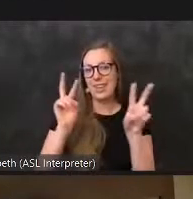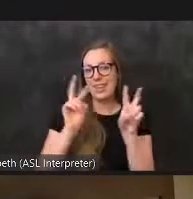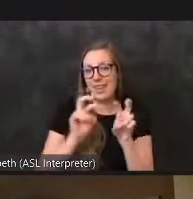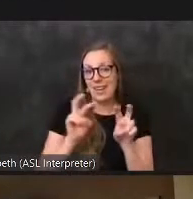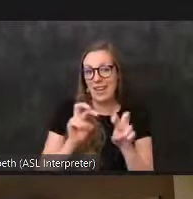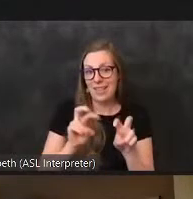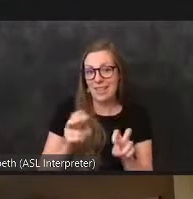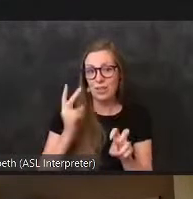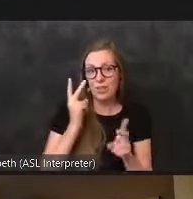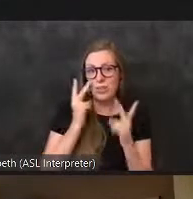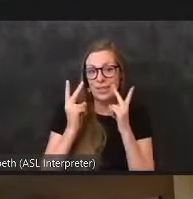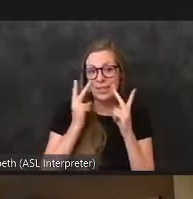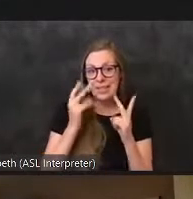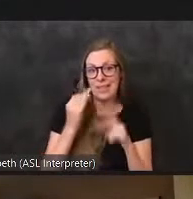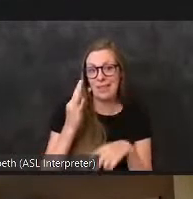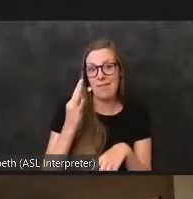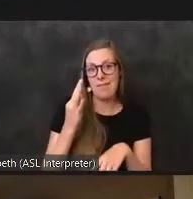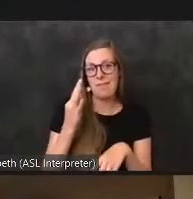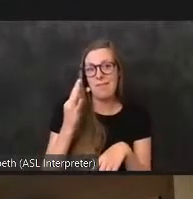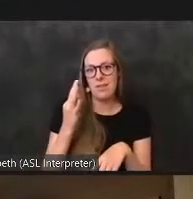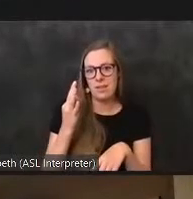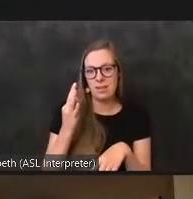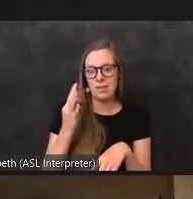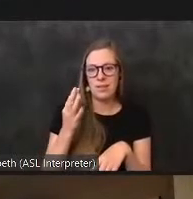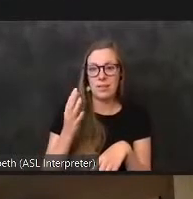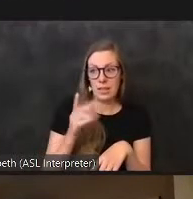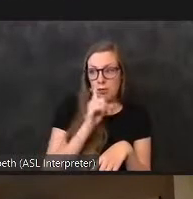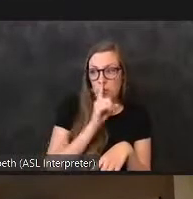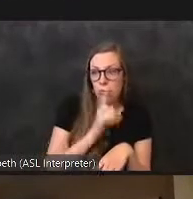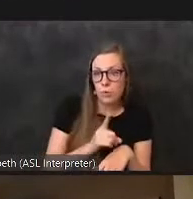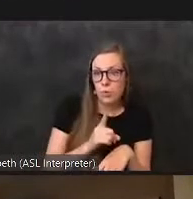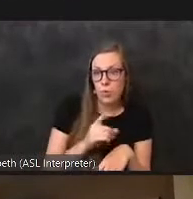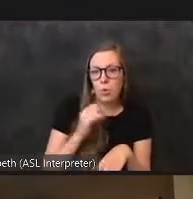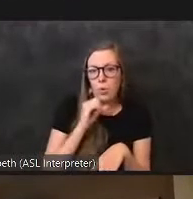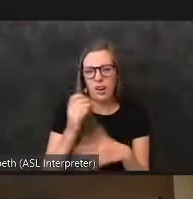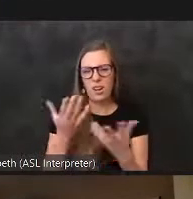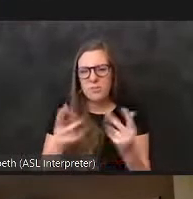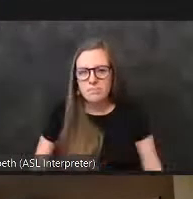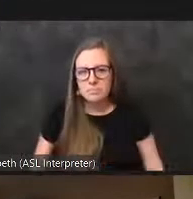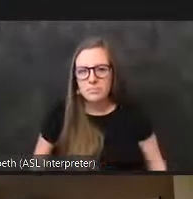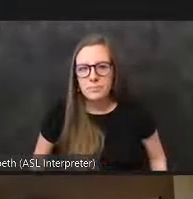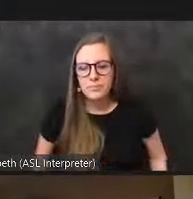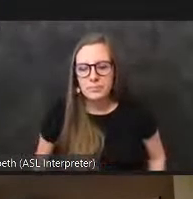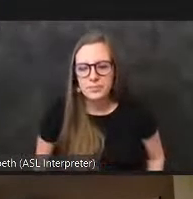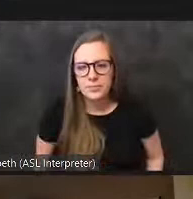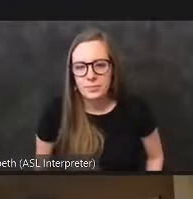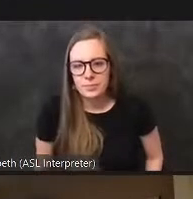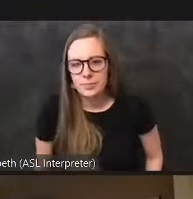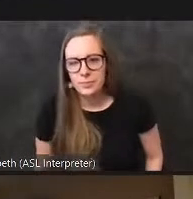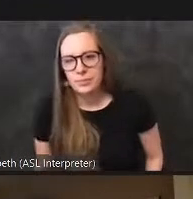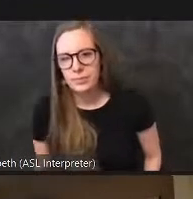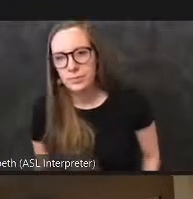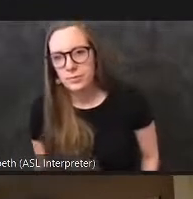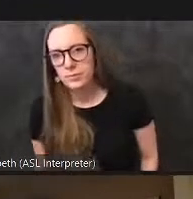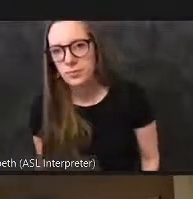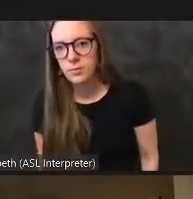análisis y ver si esa hipótesis puede ser refutada o o puede ser acelerada.